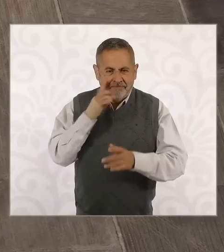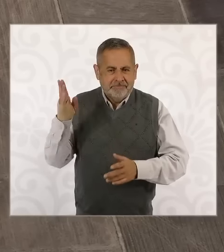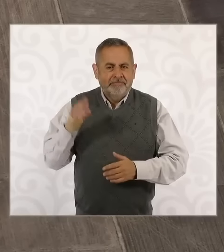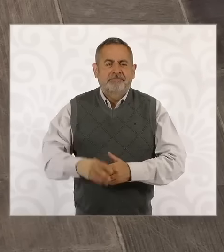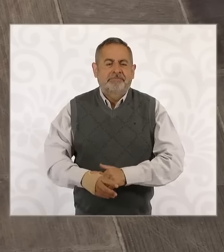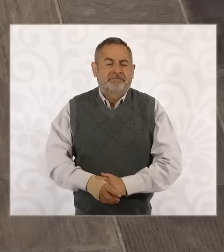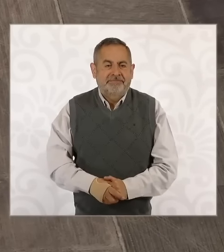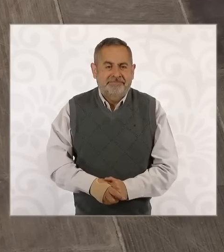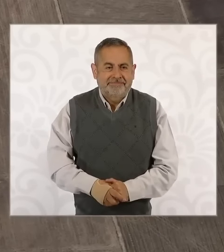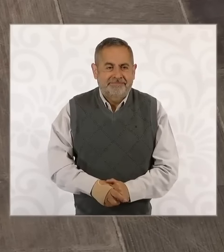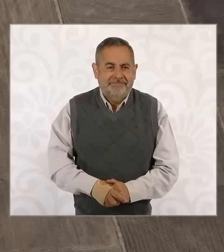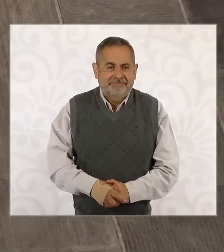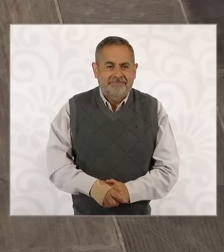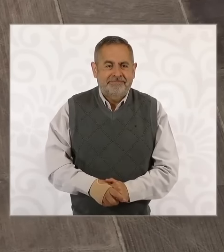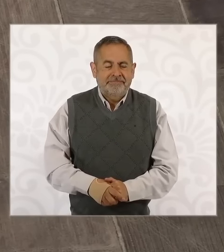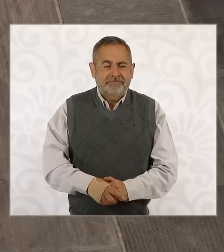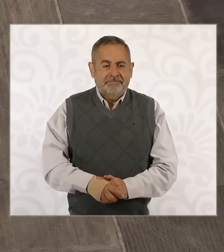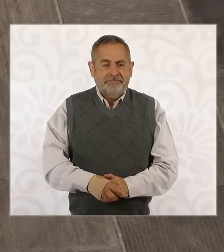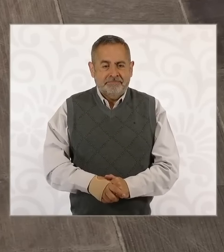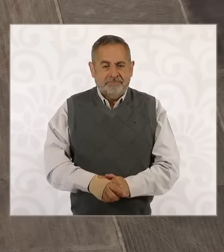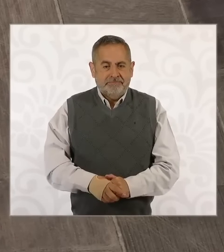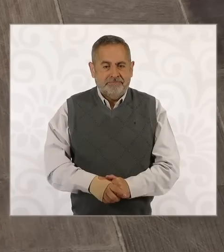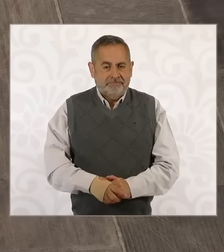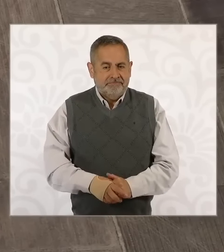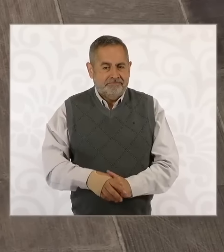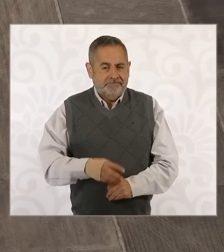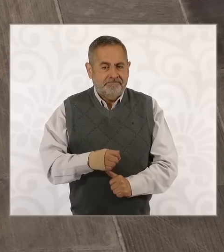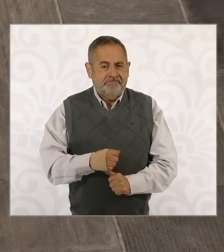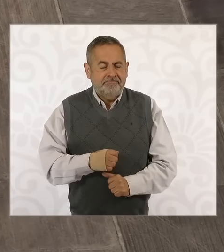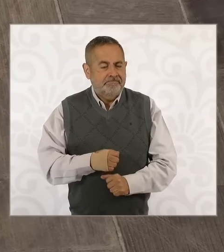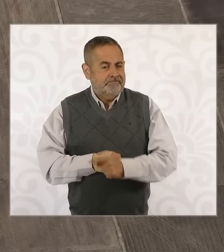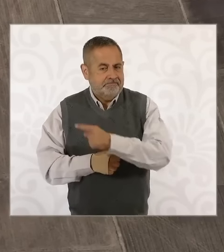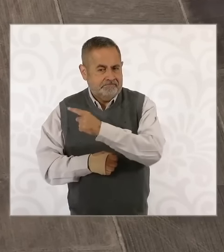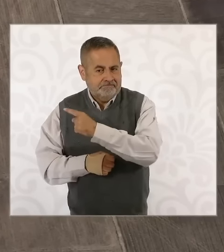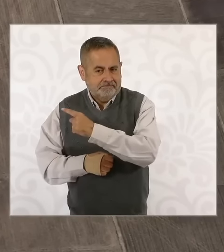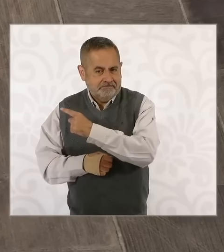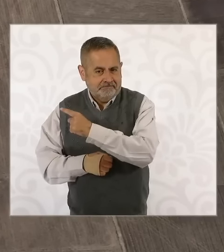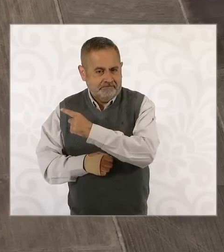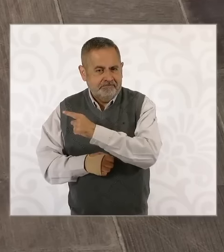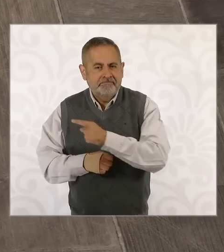podemos ver el frente 5 de Lifa Pachuca, donde tenemos prácticamente el derecho de vía liberado.